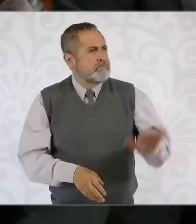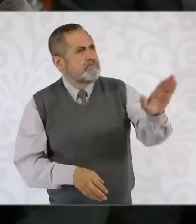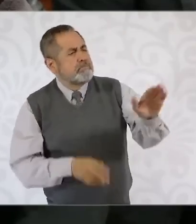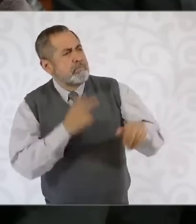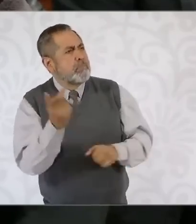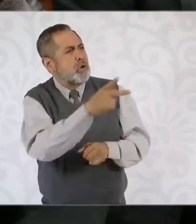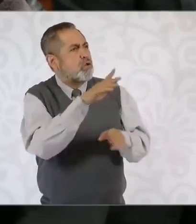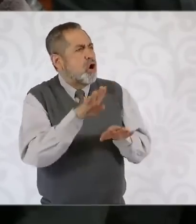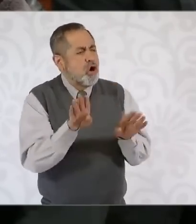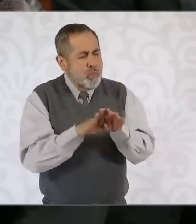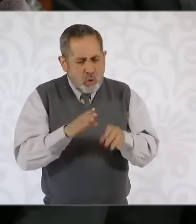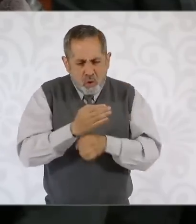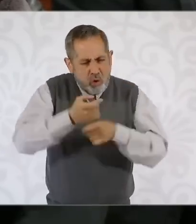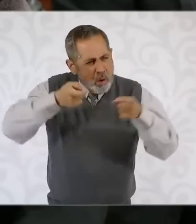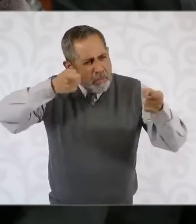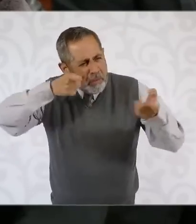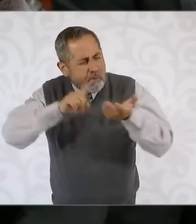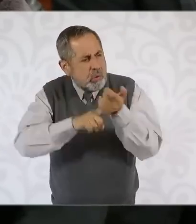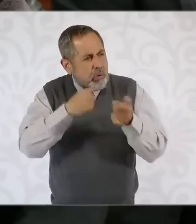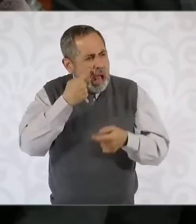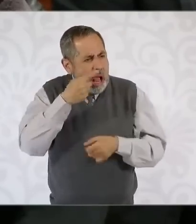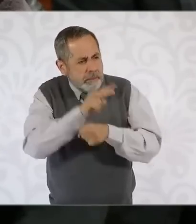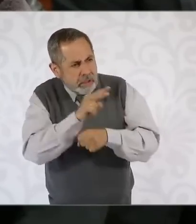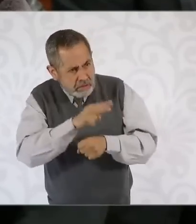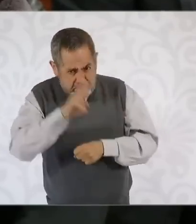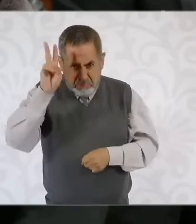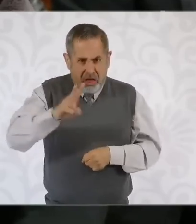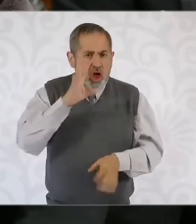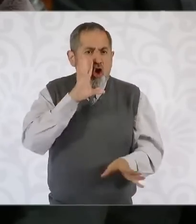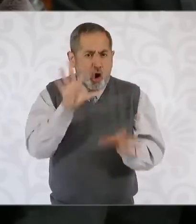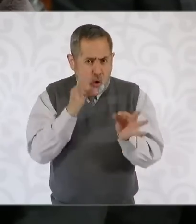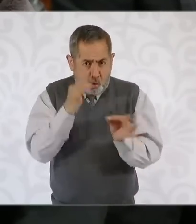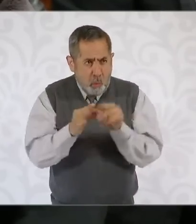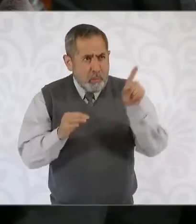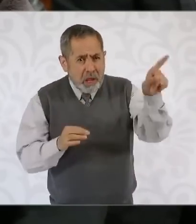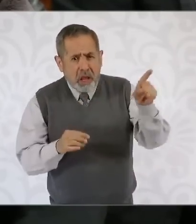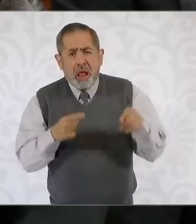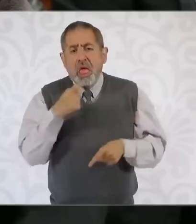compromiso insisto del gobierno de Estados Unidos para que ya no haya este tráfico ilegal de armas